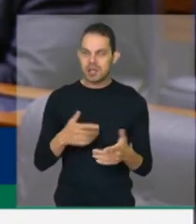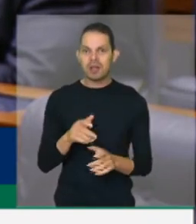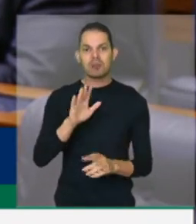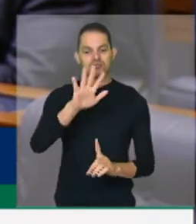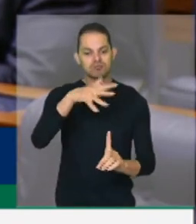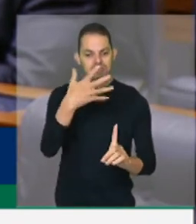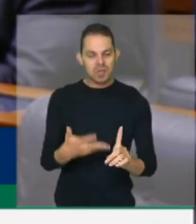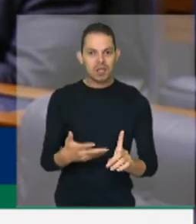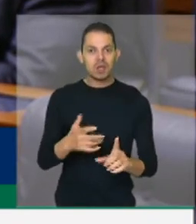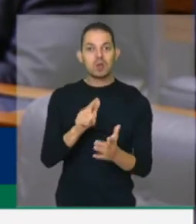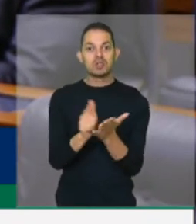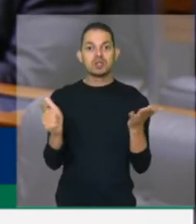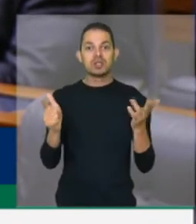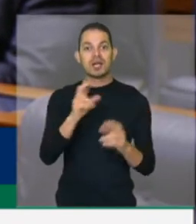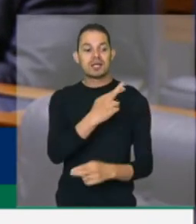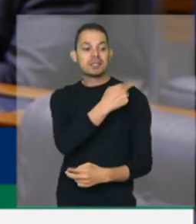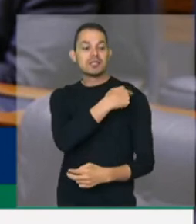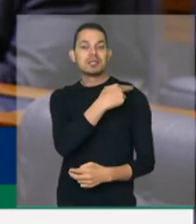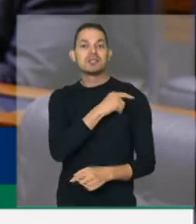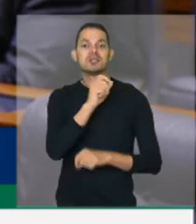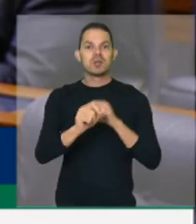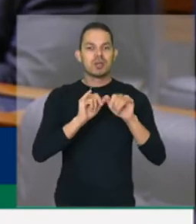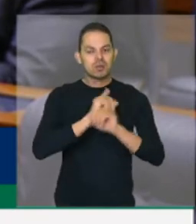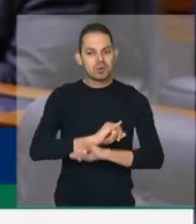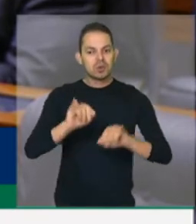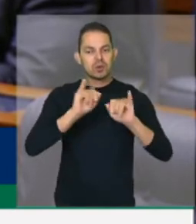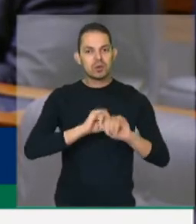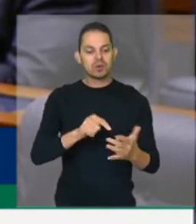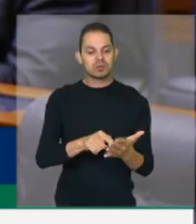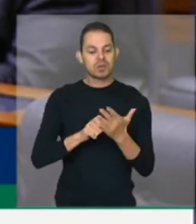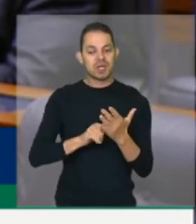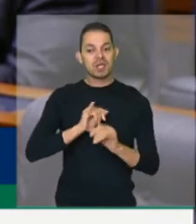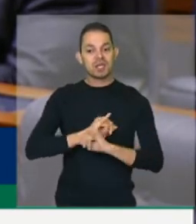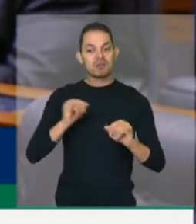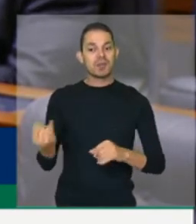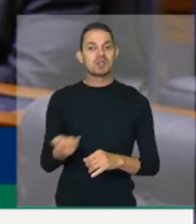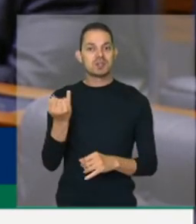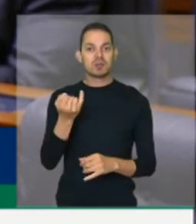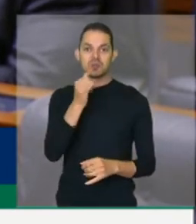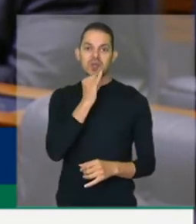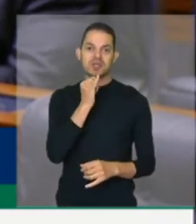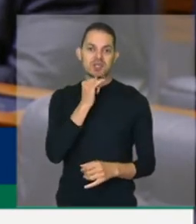TRAZER FATOS E É POR S ELE QUE NÓS SABEMOS DE INFORMAÇÕES IMPORTANTES COMO A QUE ESTÁ AGORA NA FOLHA DE SÃO PAULO, SENHOR PRESIDENTE, 7 EM CADA 10 HOSPITAIS DE